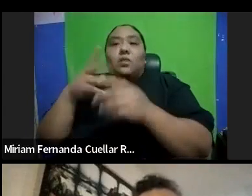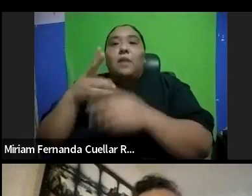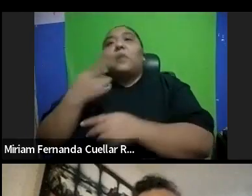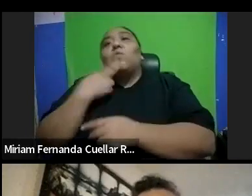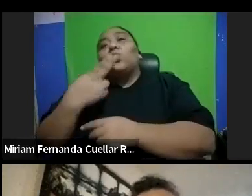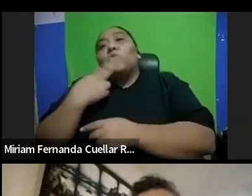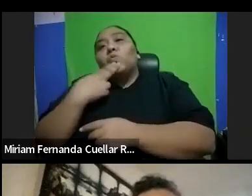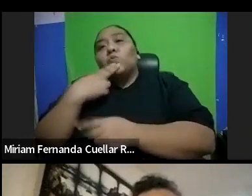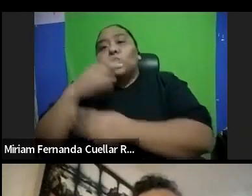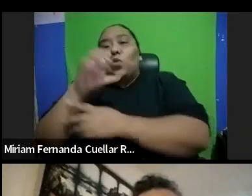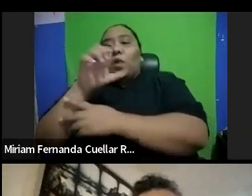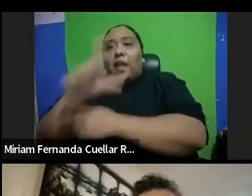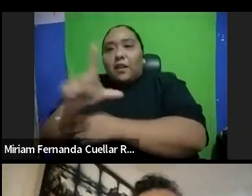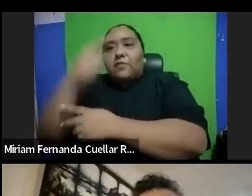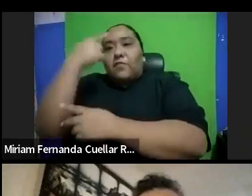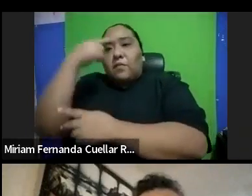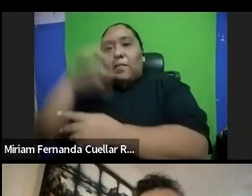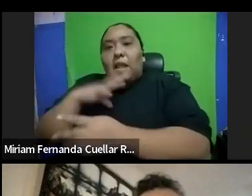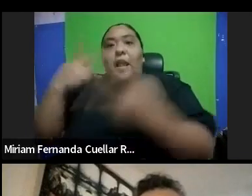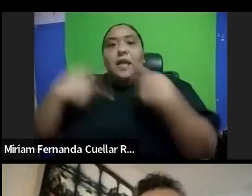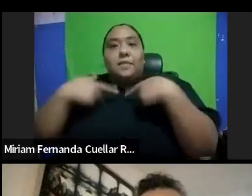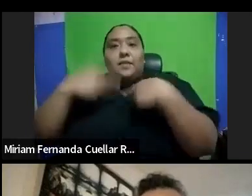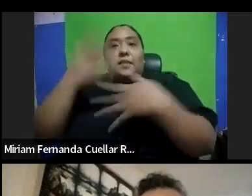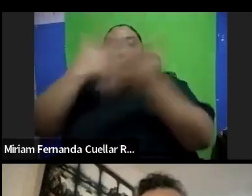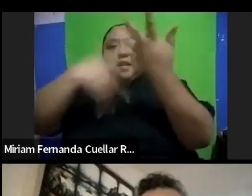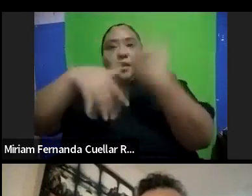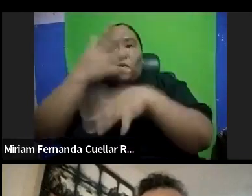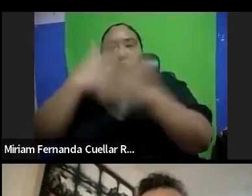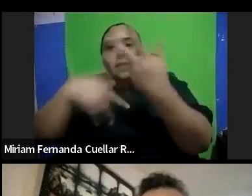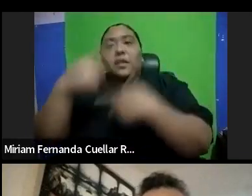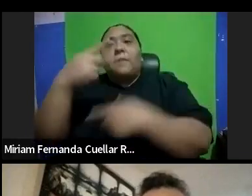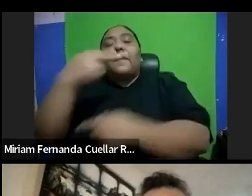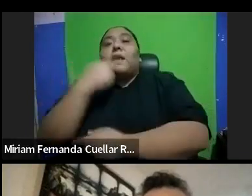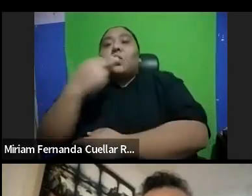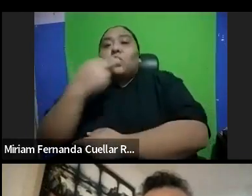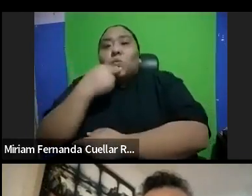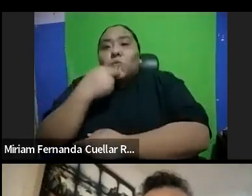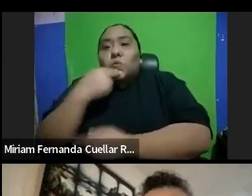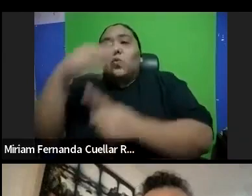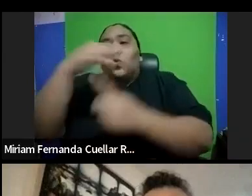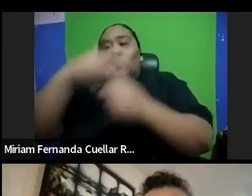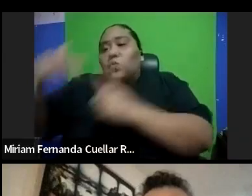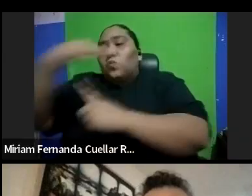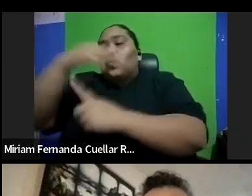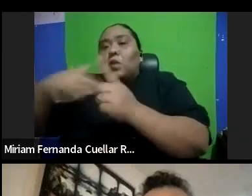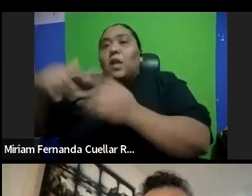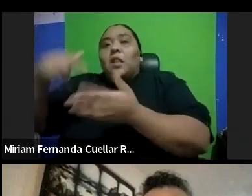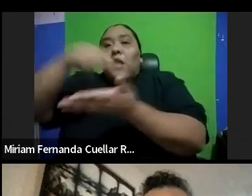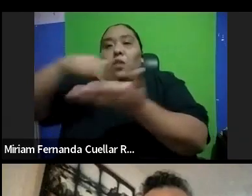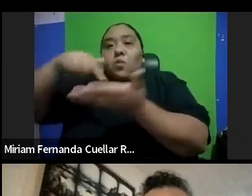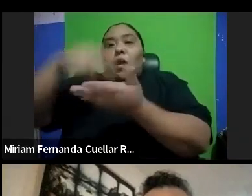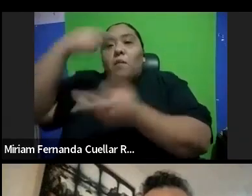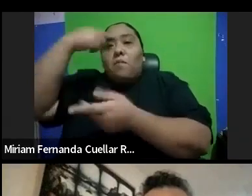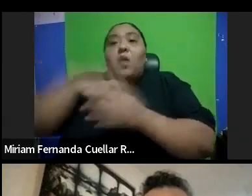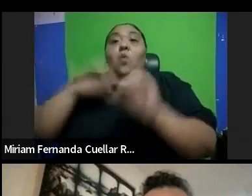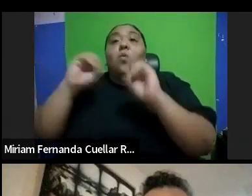decía el compañero de Chile , uso de , uso de clasificadores o , uso de clasificadores o de elementos de las lenguas diseñas, que es el uso del espacio acio o